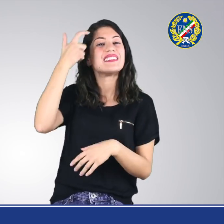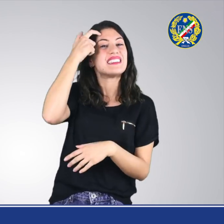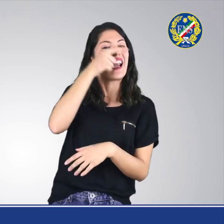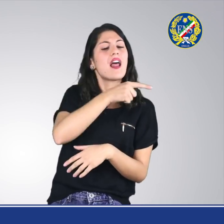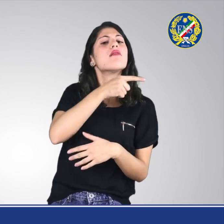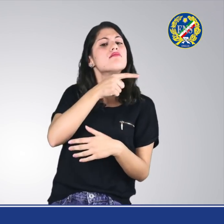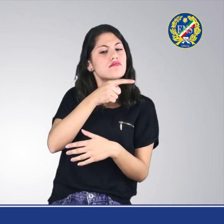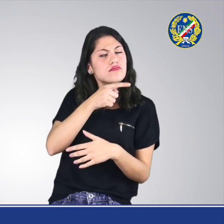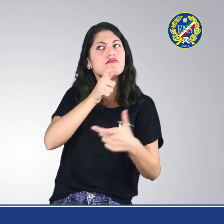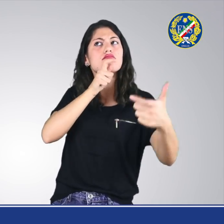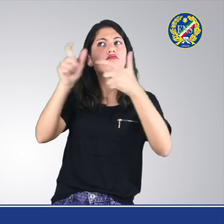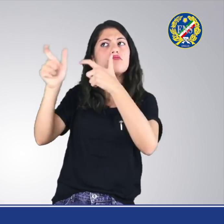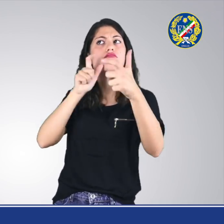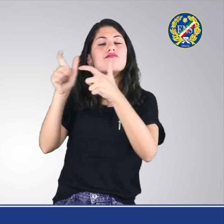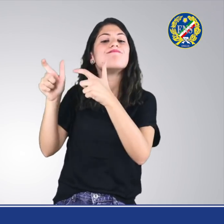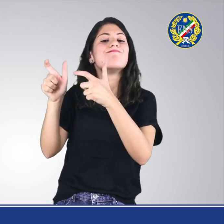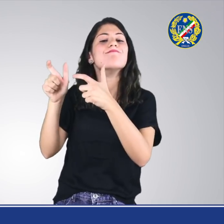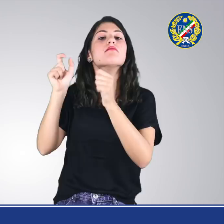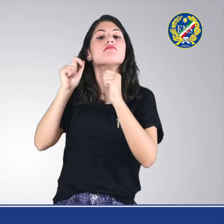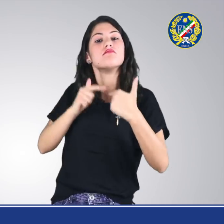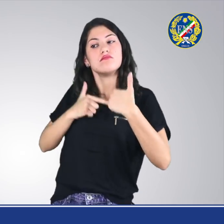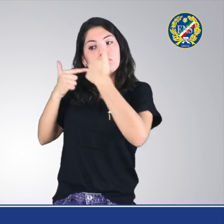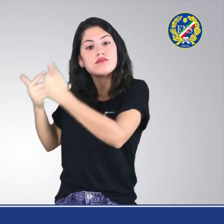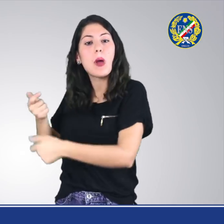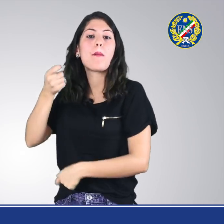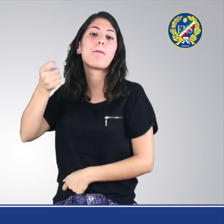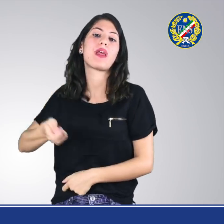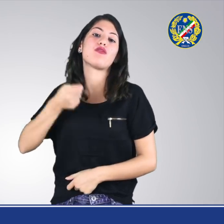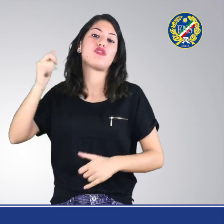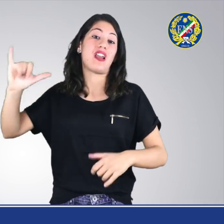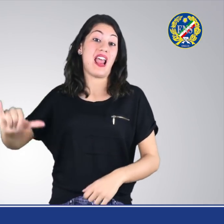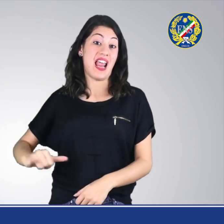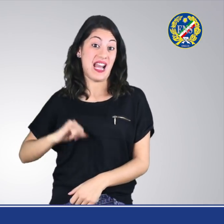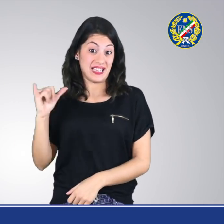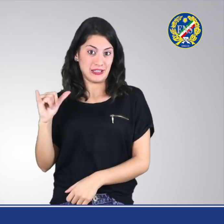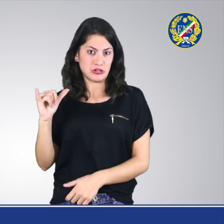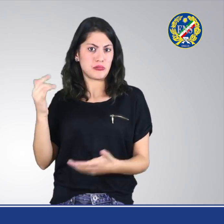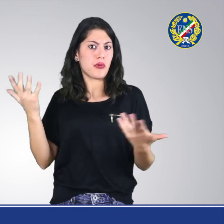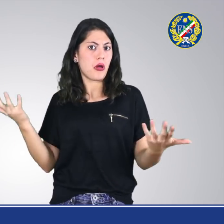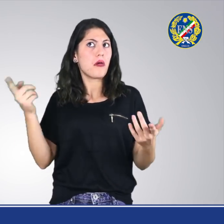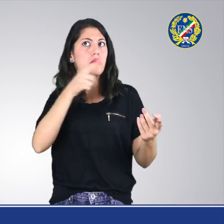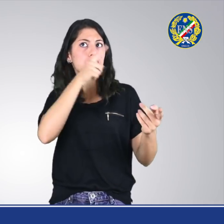durante l'incontro i sindacati hanno chiesto di inserire tra i beneficiari dell'A.pe Social